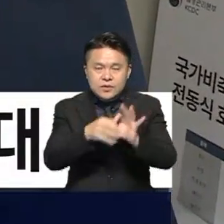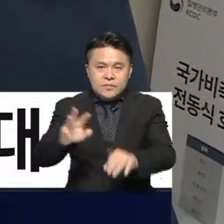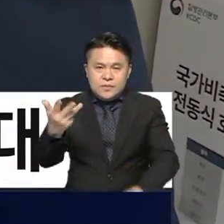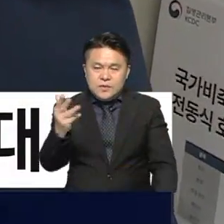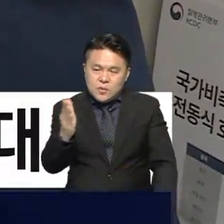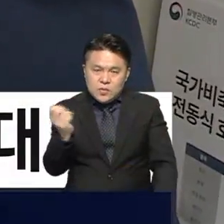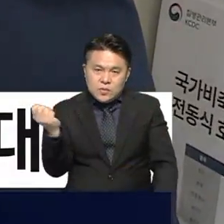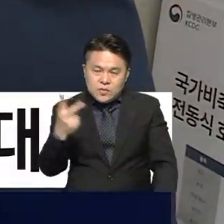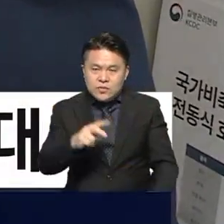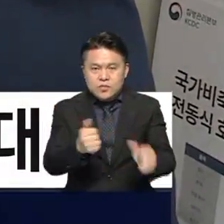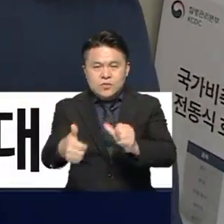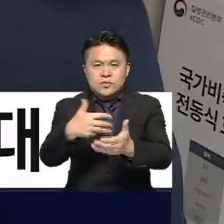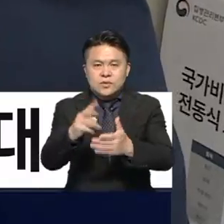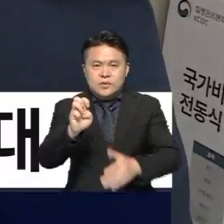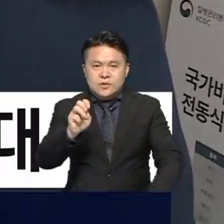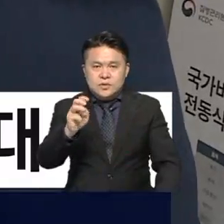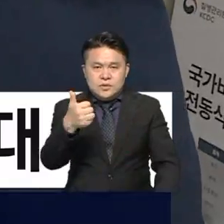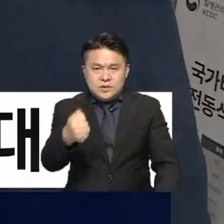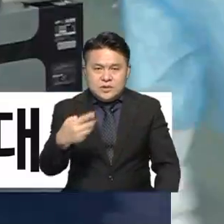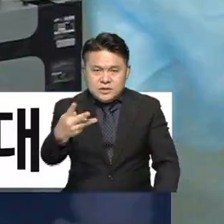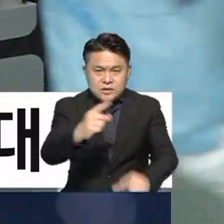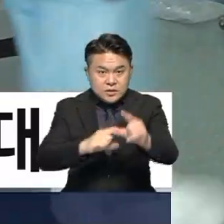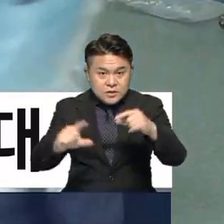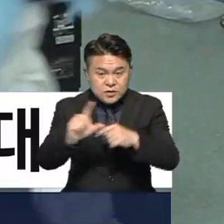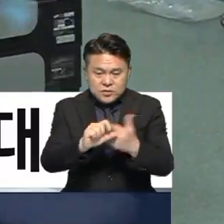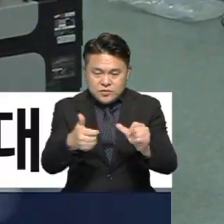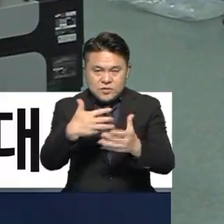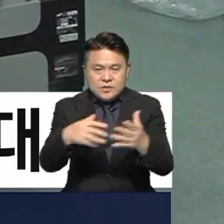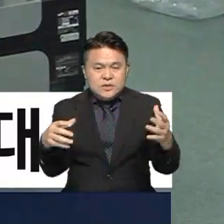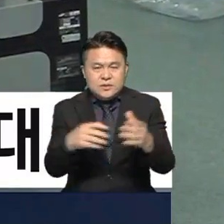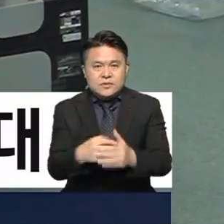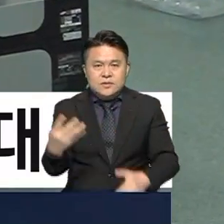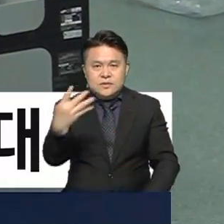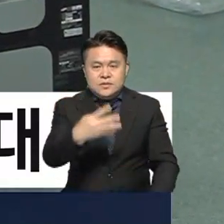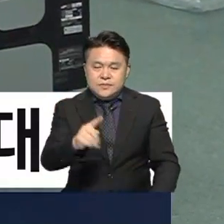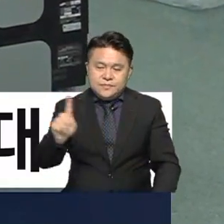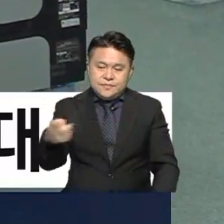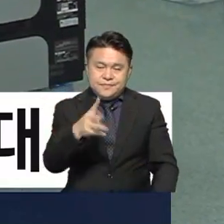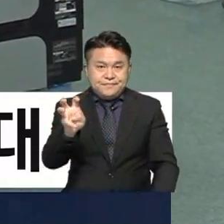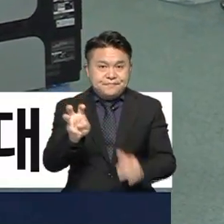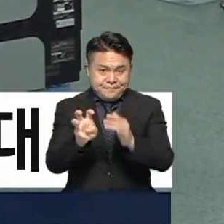800명대를 기록했고 사망자도 53명 늘어 지금까지 4,130명이 코로나19로 목숨을